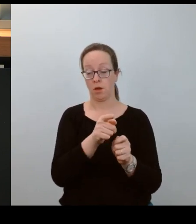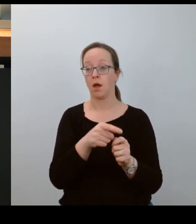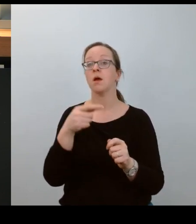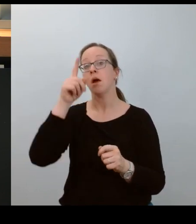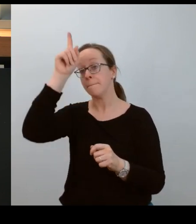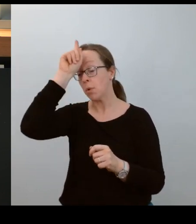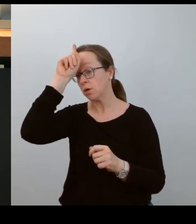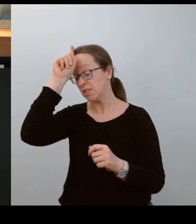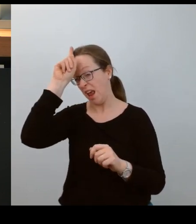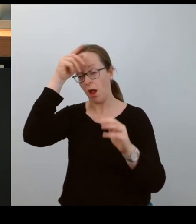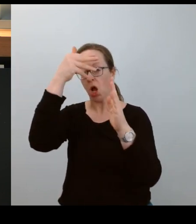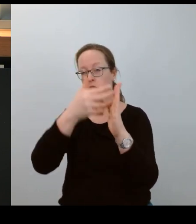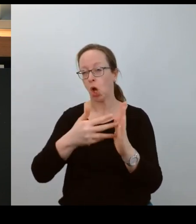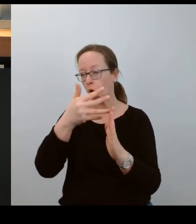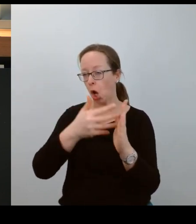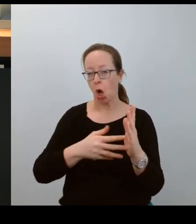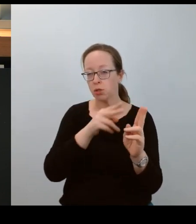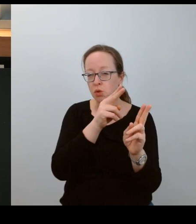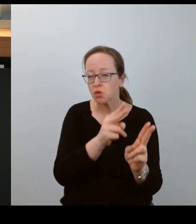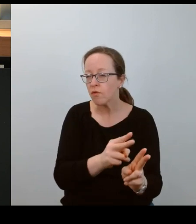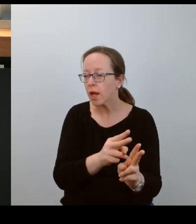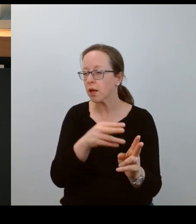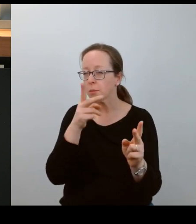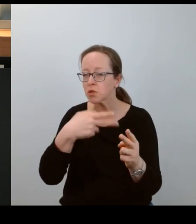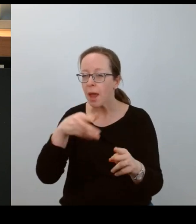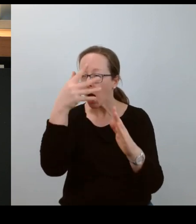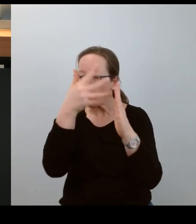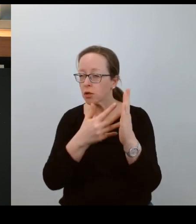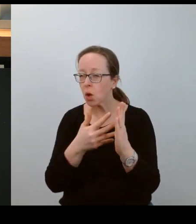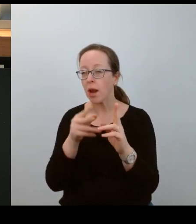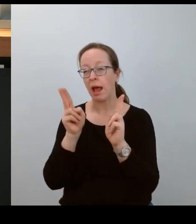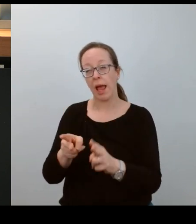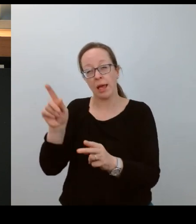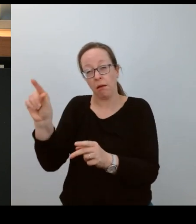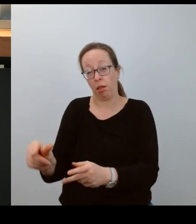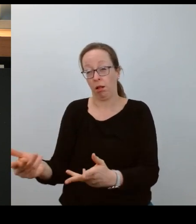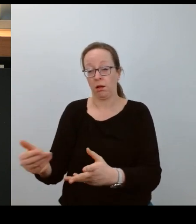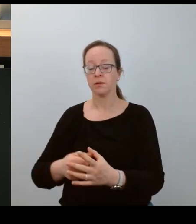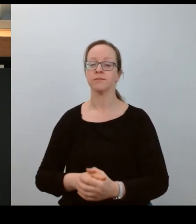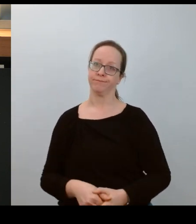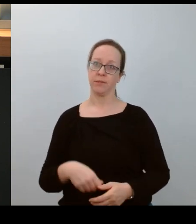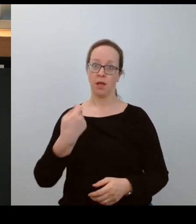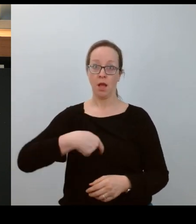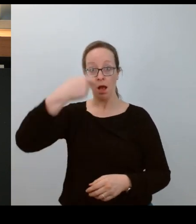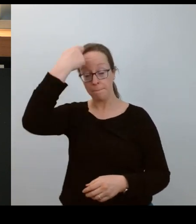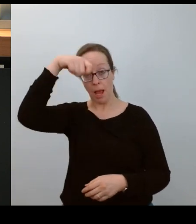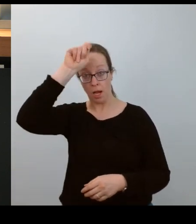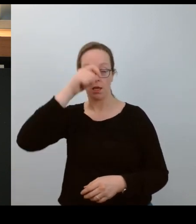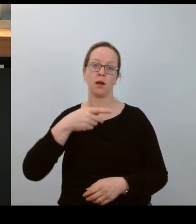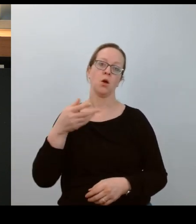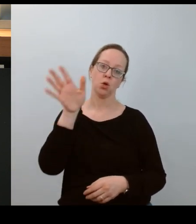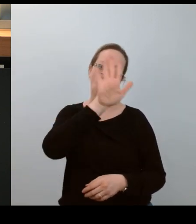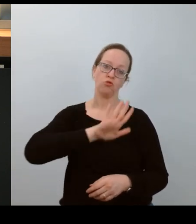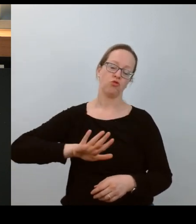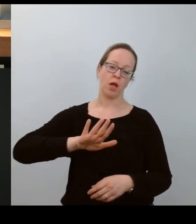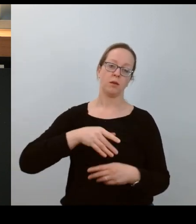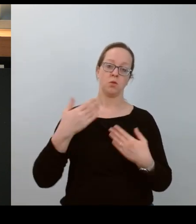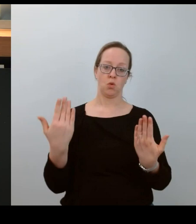noch nicht ganz gefunden. Diese immer wiederkehrenden Probleme zeigen, wie schwierig es ist, erstens, den Datenschutz von Bürgerinnen und Bürgern,